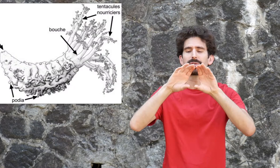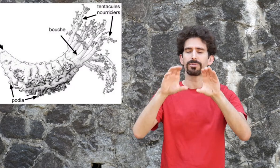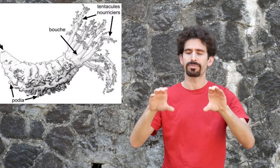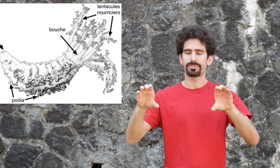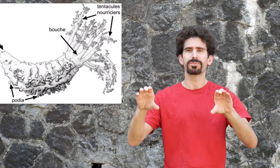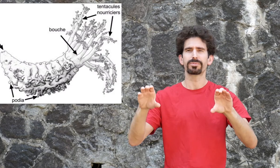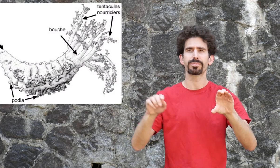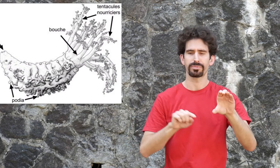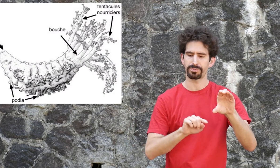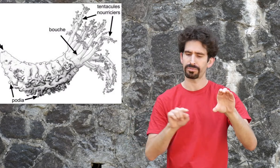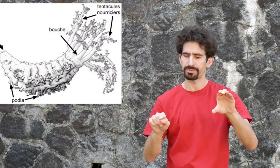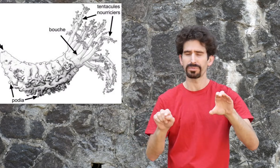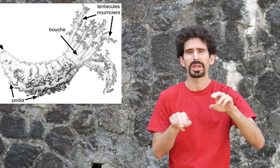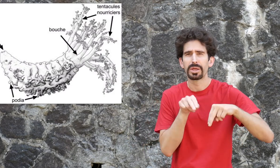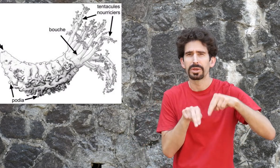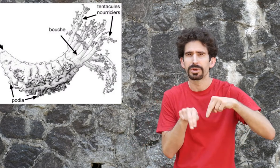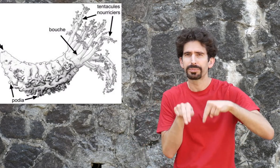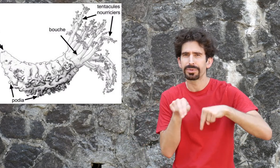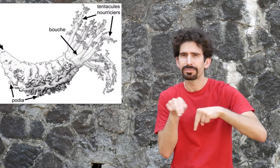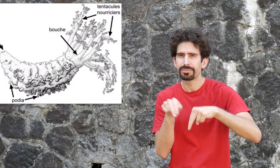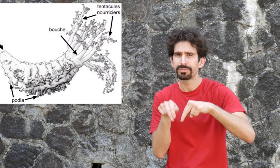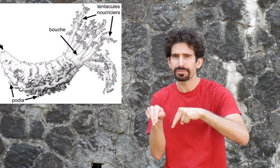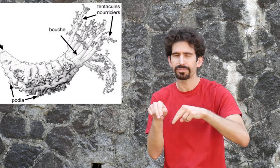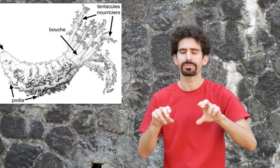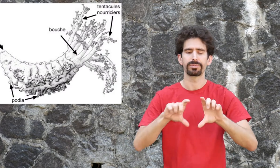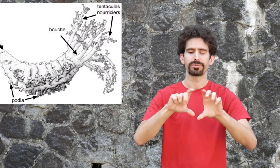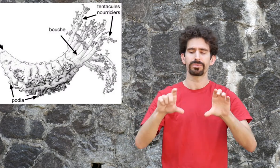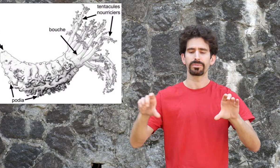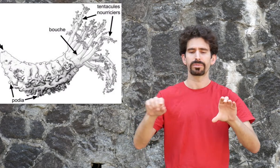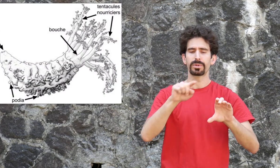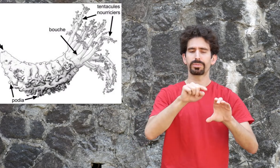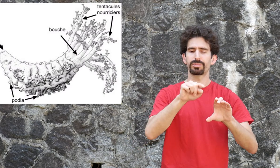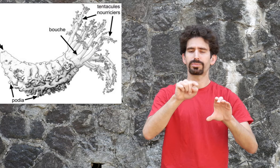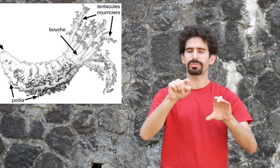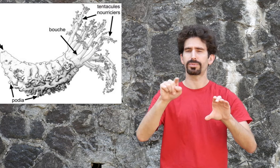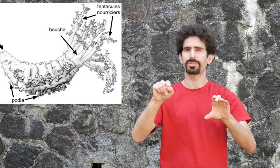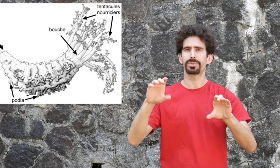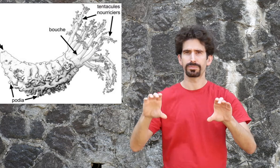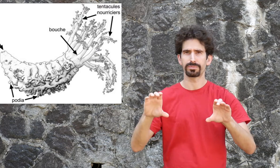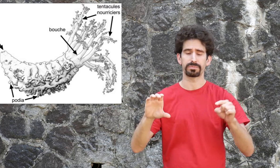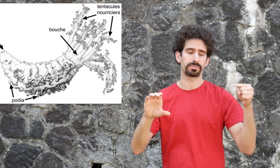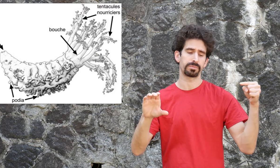Il a aussi des pieds dessous, des papilles dessus et...